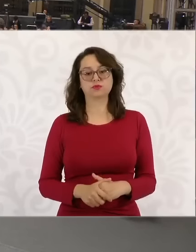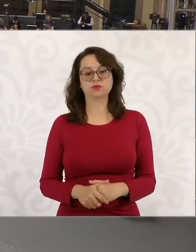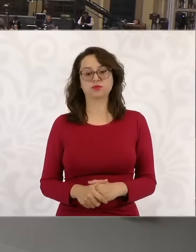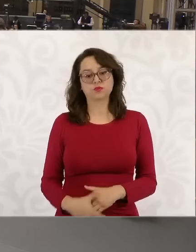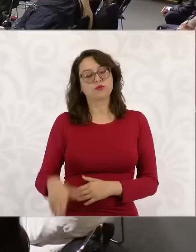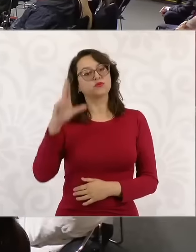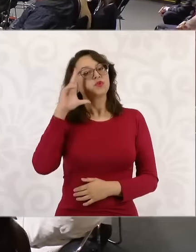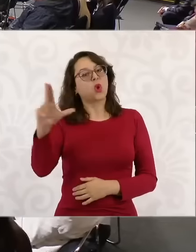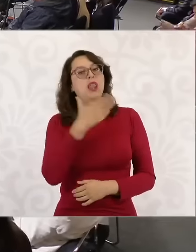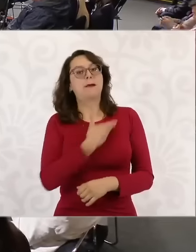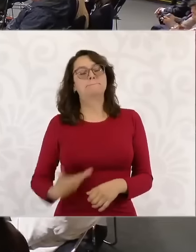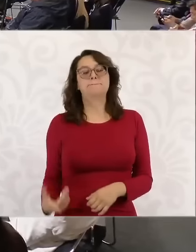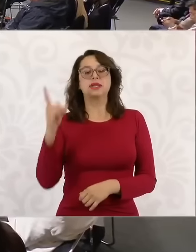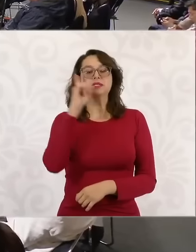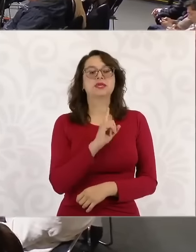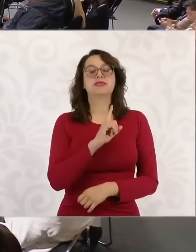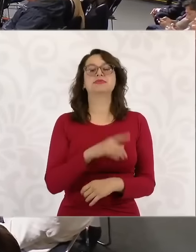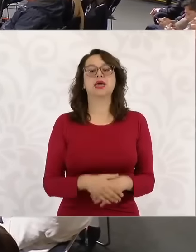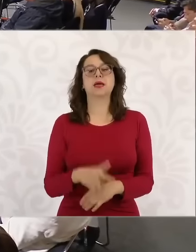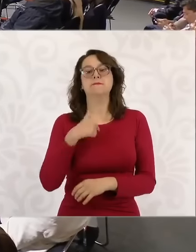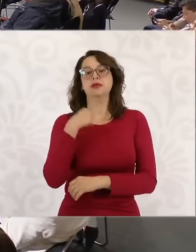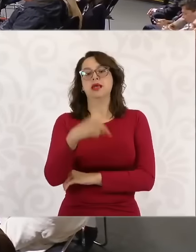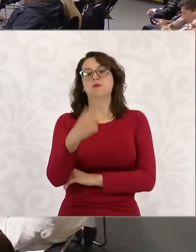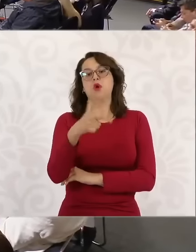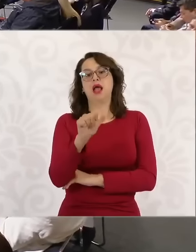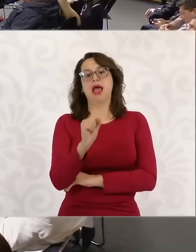presidenta. Gracias. Muy buenos días, Gaspar Vela de Grupo Milenio. Regresando al ataque